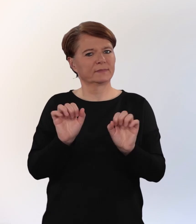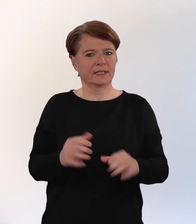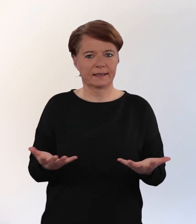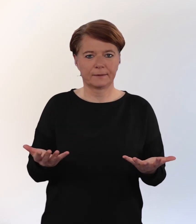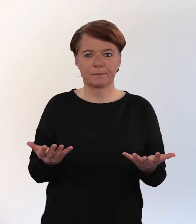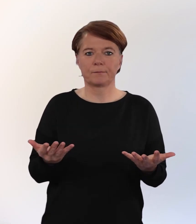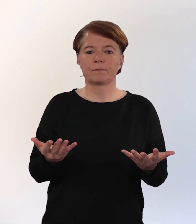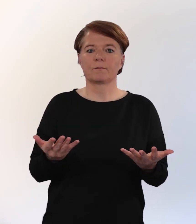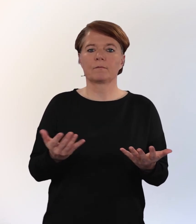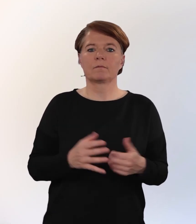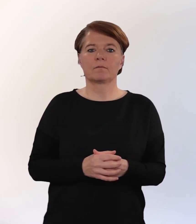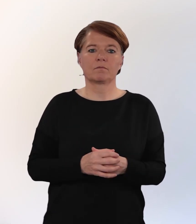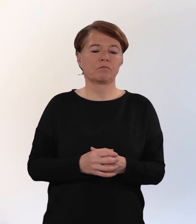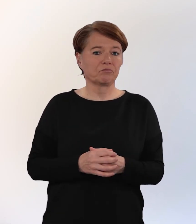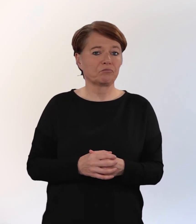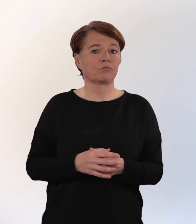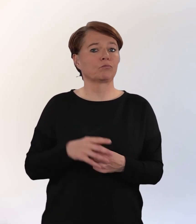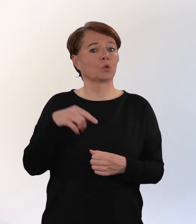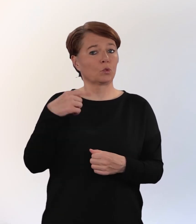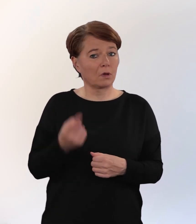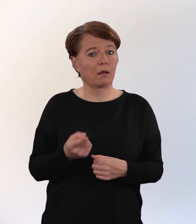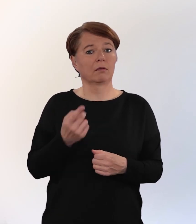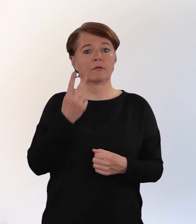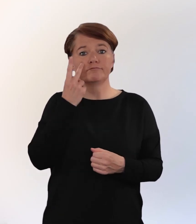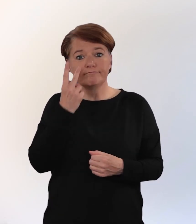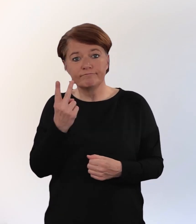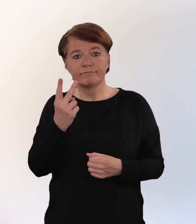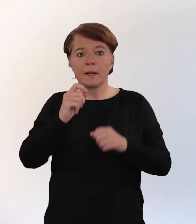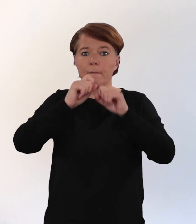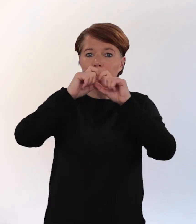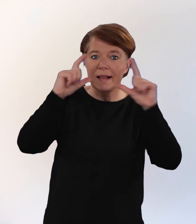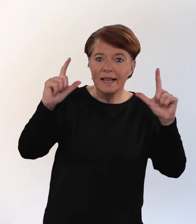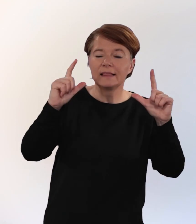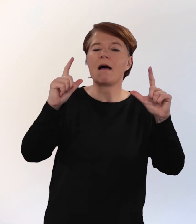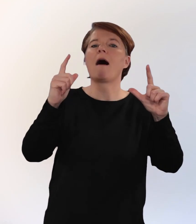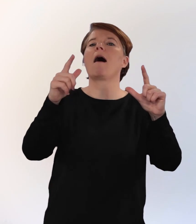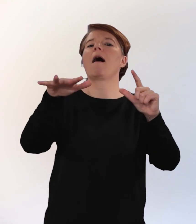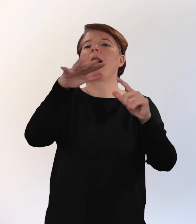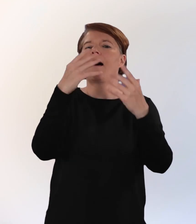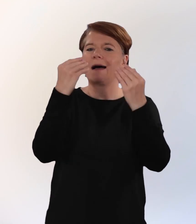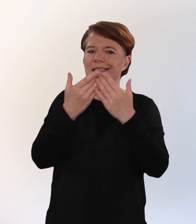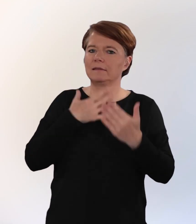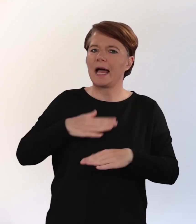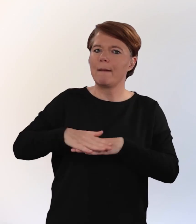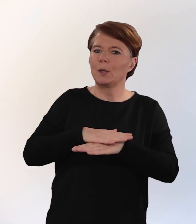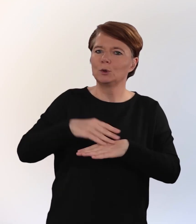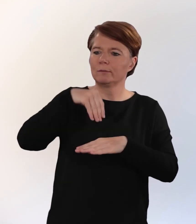Und man kann sich dann ein Bild machen, welche Emotionen in mir ausgelöst werden bei der Bewegung.